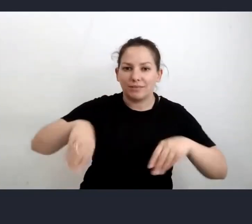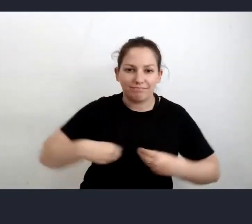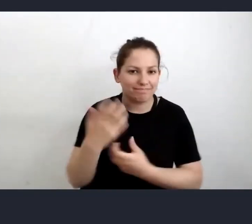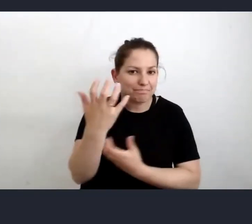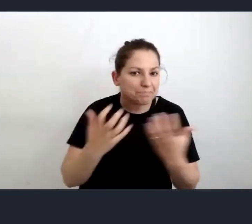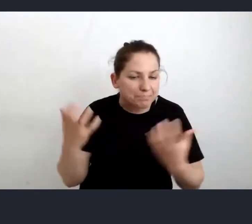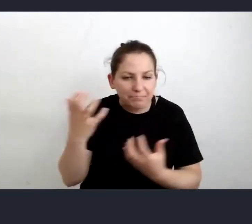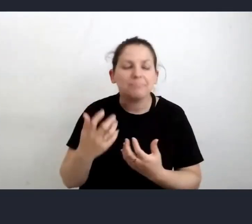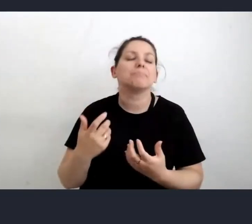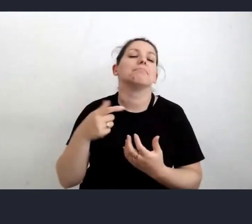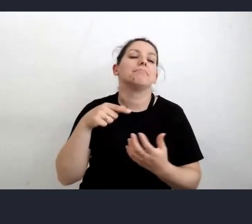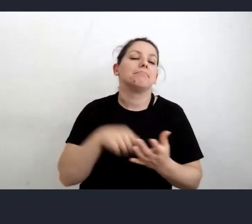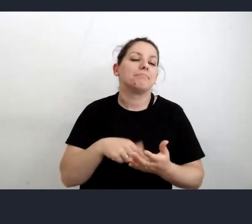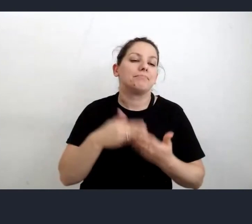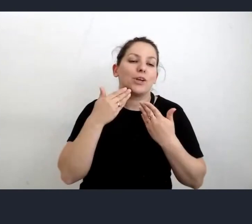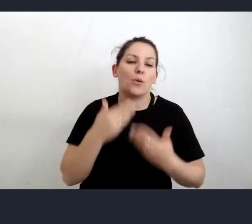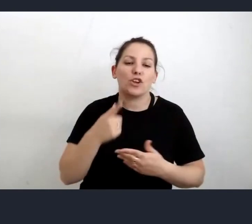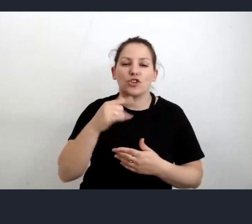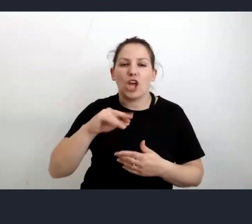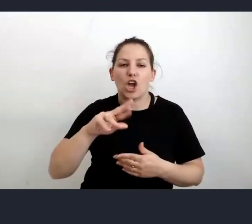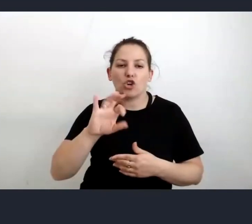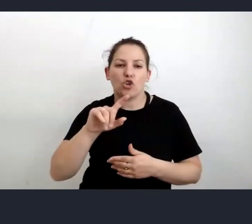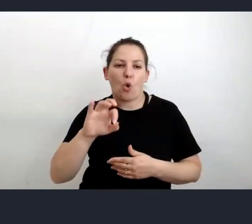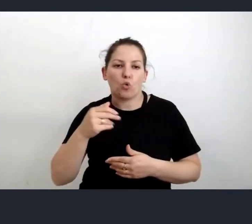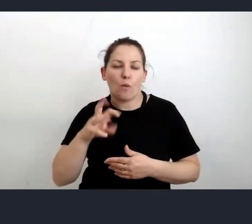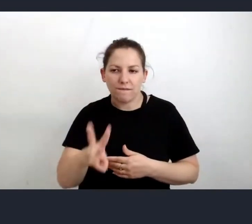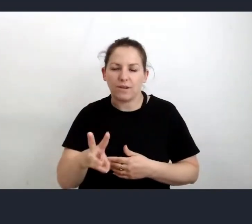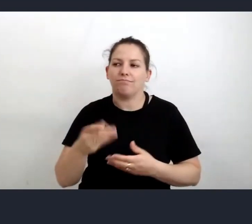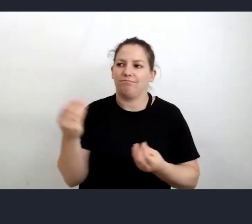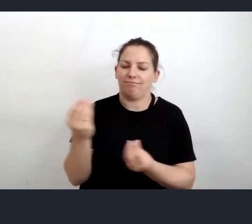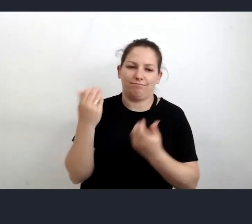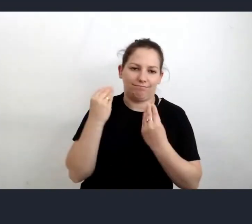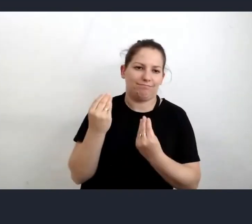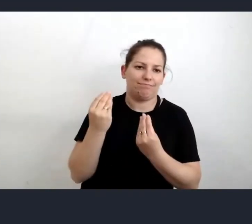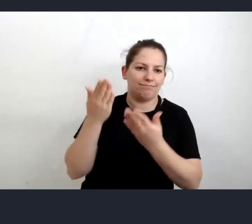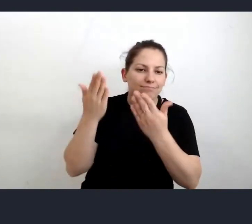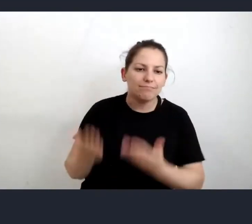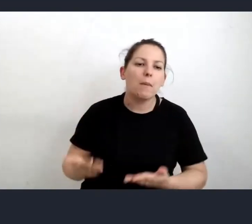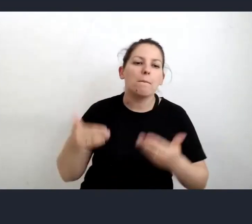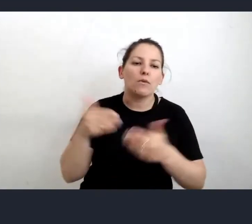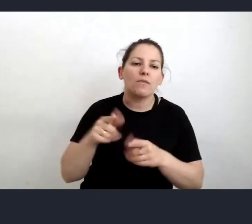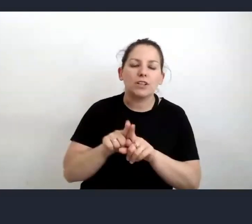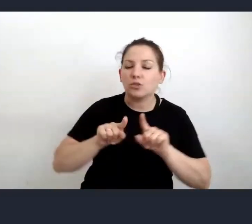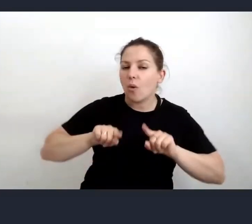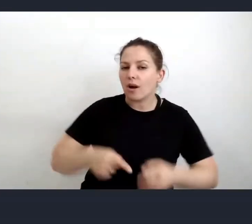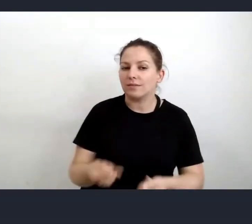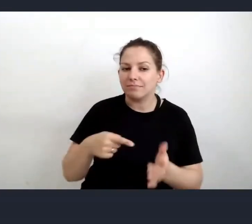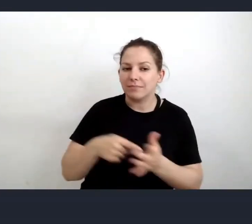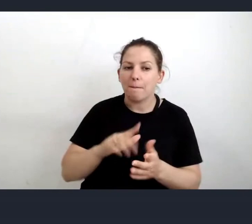Bardzo dziękuję, że Dzierżoniów został doceniony właśnie możliwością zorganizowania tej piątej konferencji.